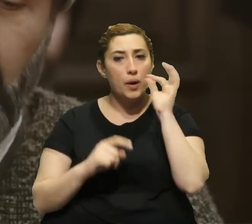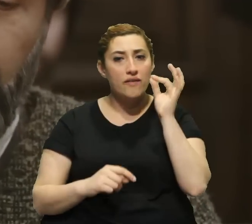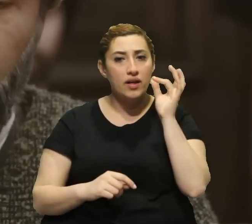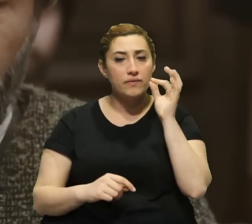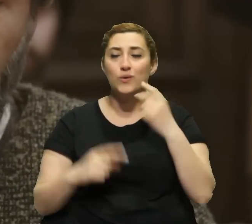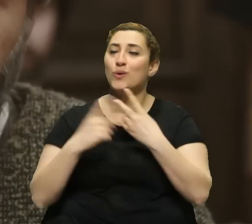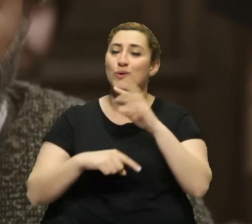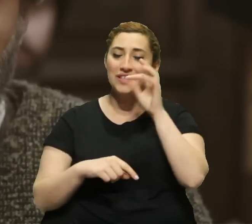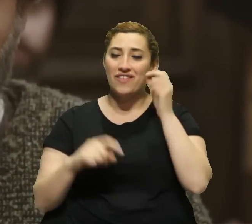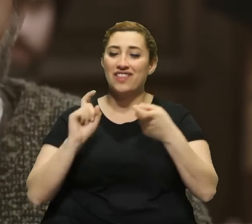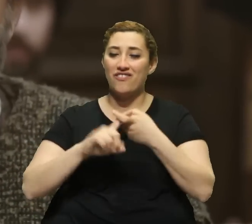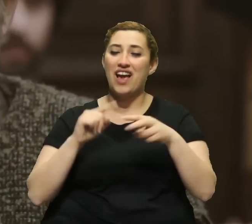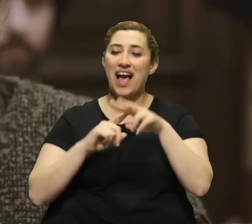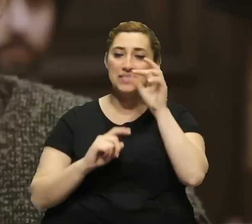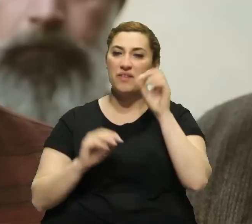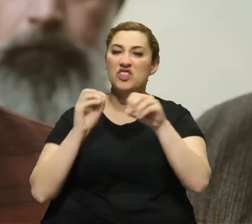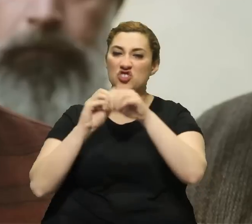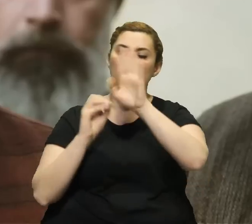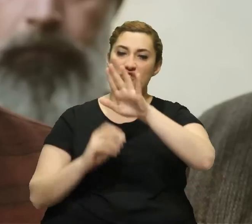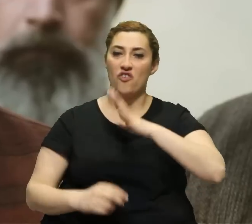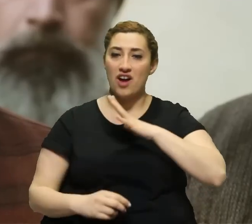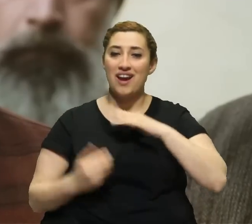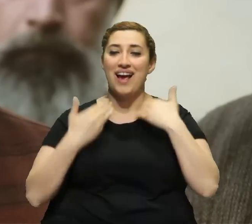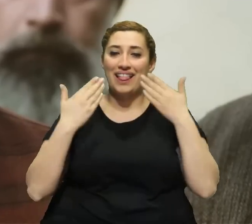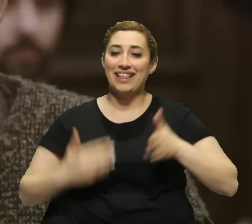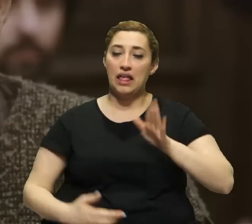Yunus Efendi'yle, Kasım Efendi içeridedirler Kadı'nın yanında.